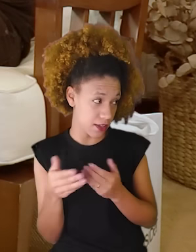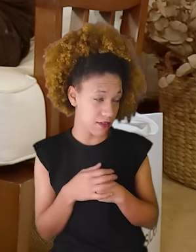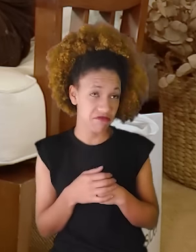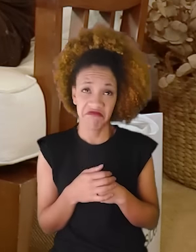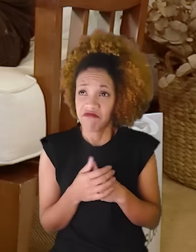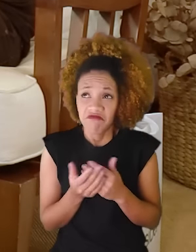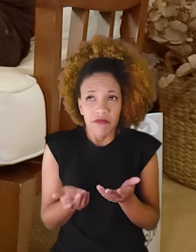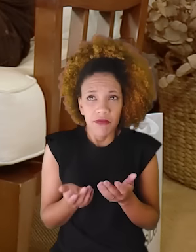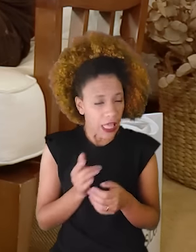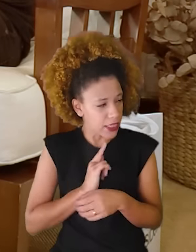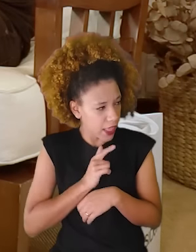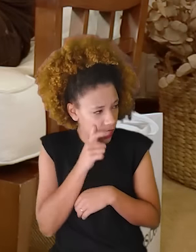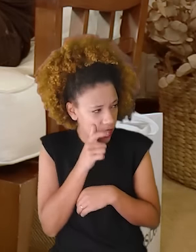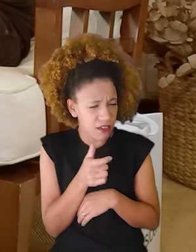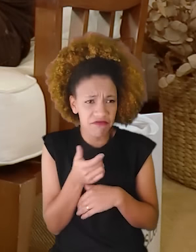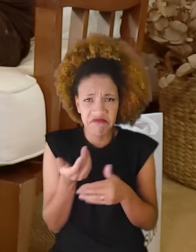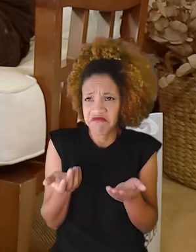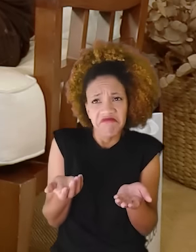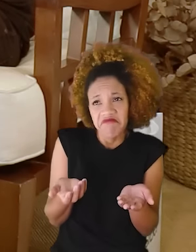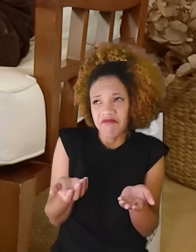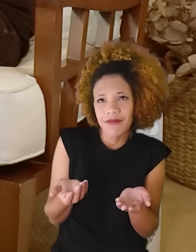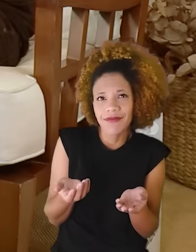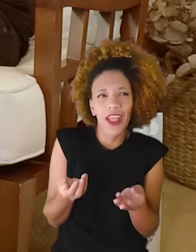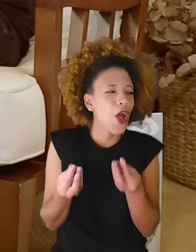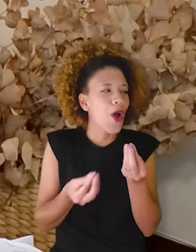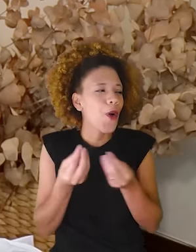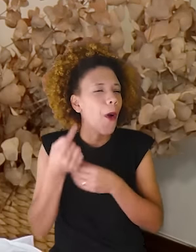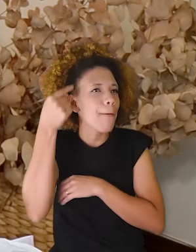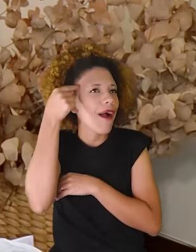tu go tu tem esse interesse isso que eu queria saber como é que é a cabeça de um influenciador